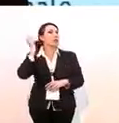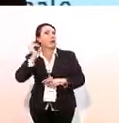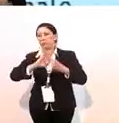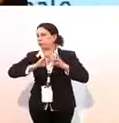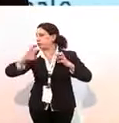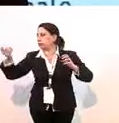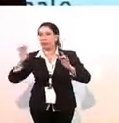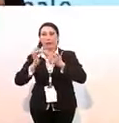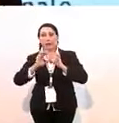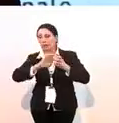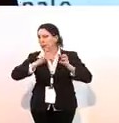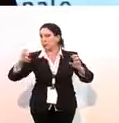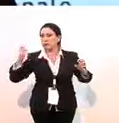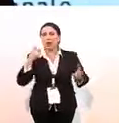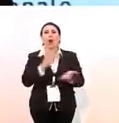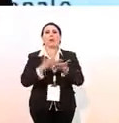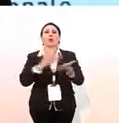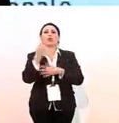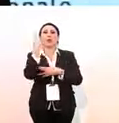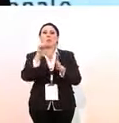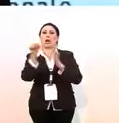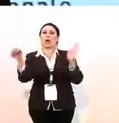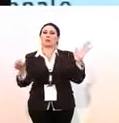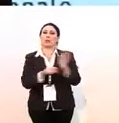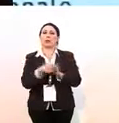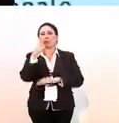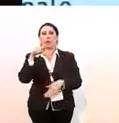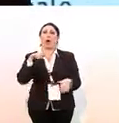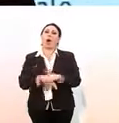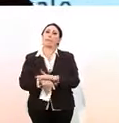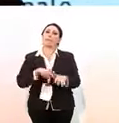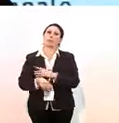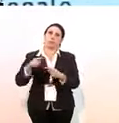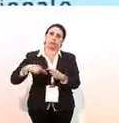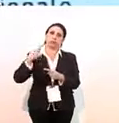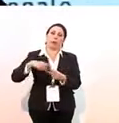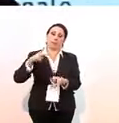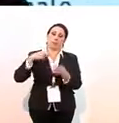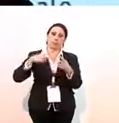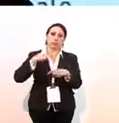su questo una storia per cui era un abuso costante. Quando Striscia la notizia ha posto